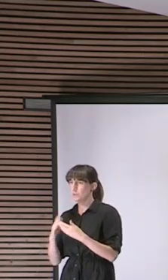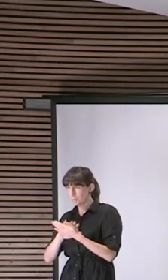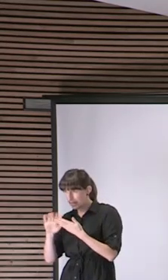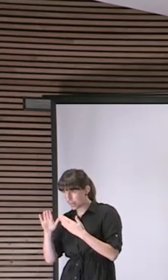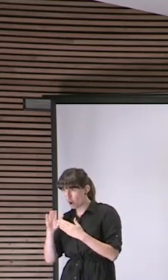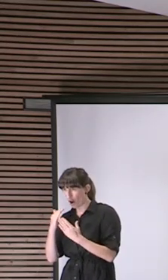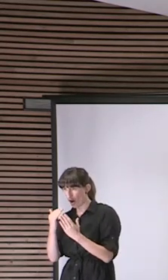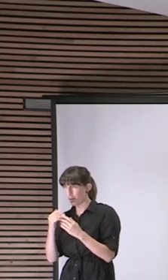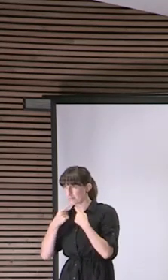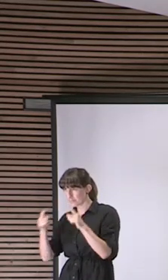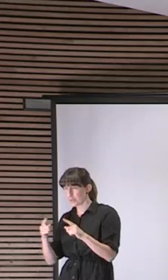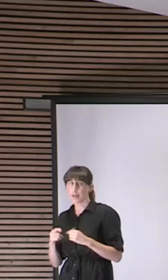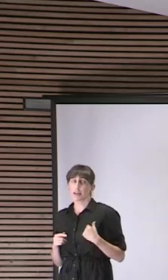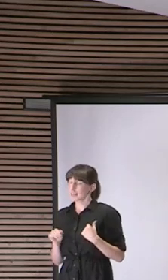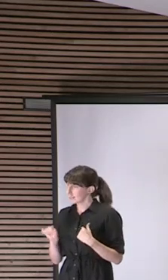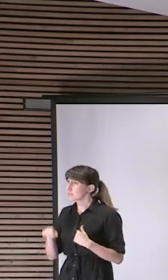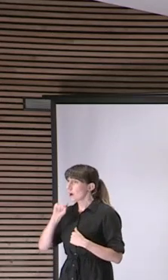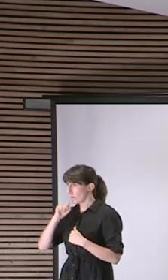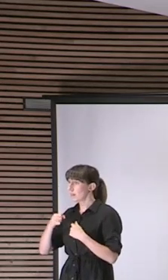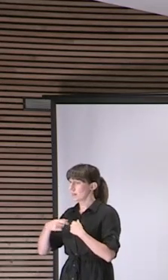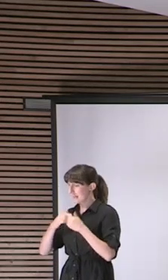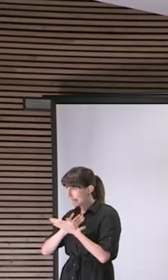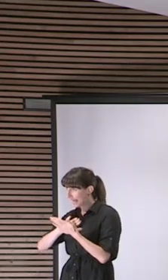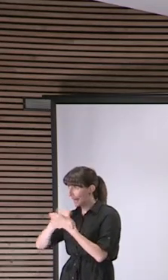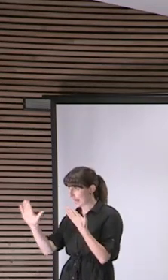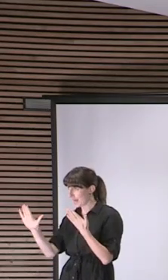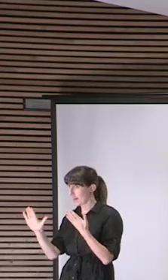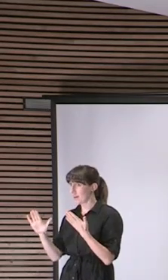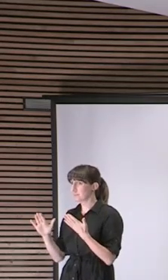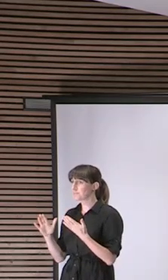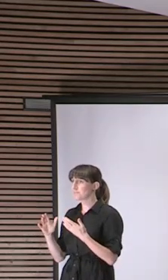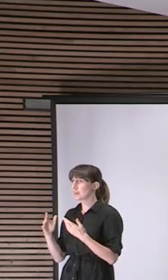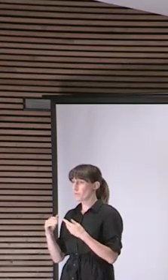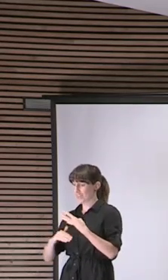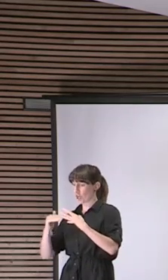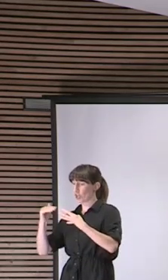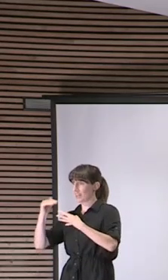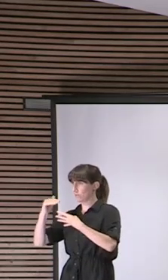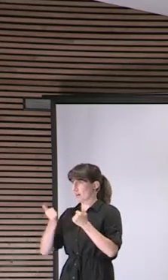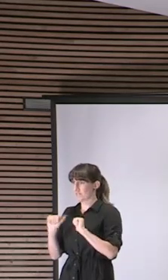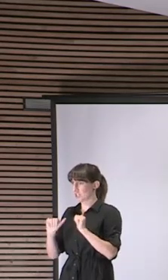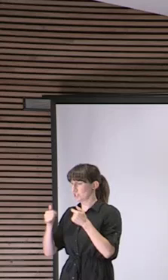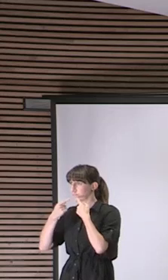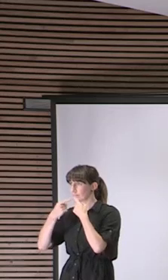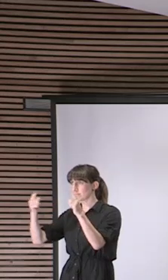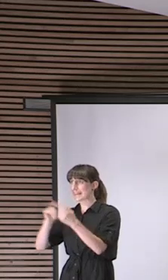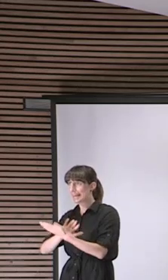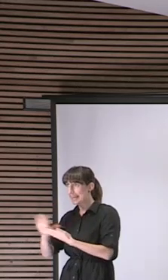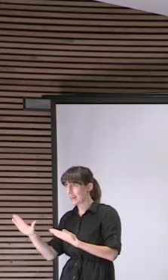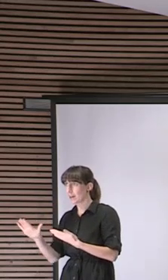criterios para que las empresas